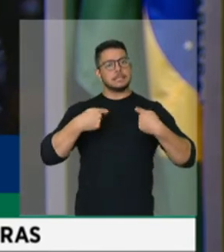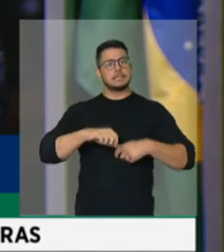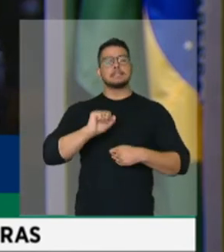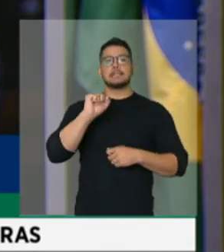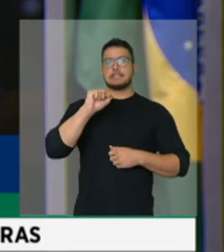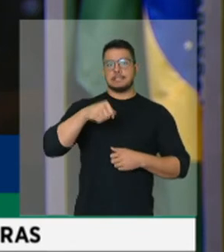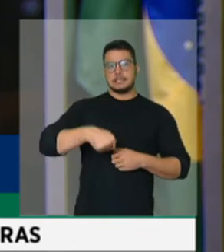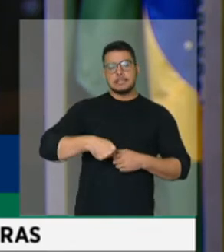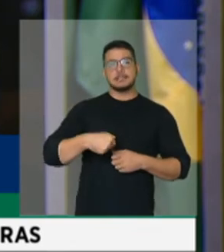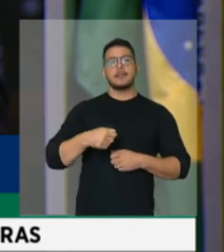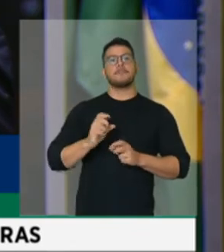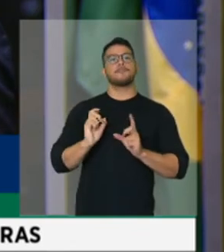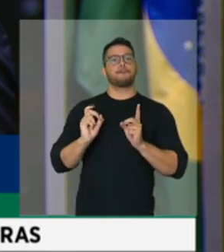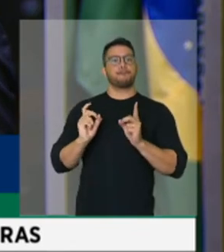REINSERÇÃO DE UMA SÉRIE DE SUBSÍDIOS NESSE PROJETO DE